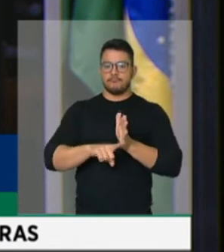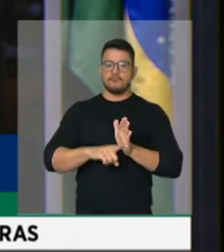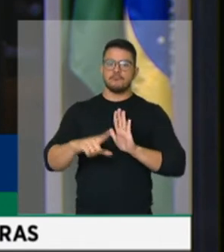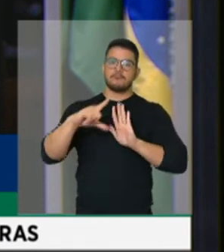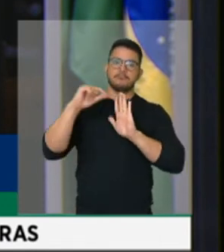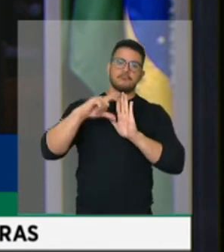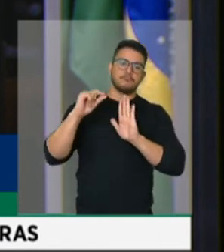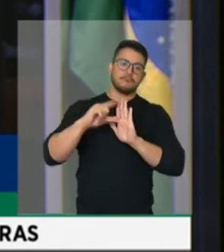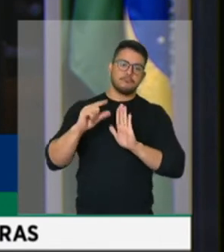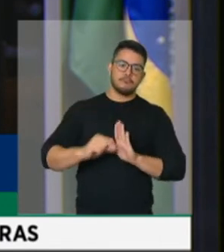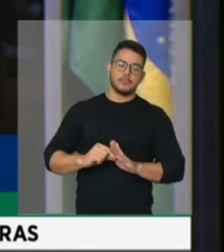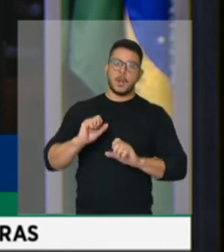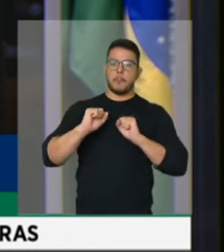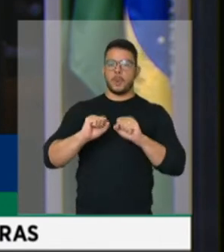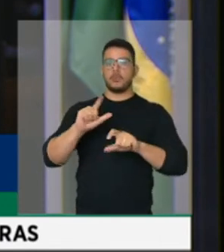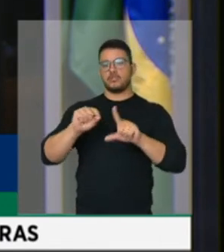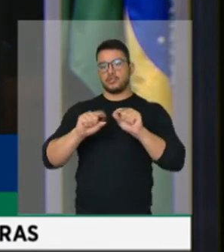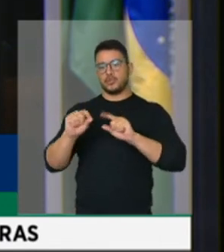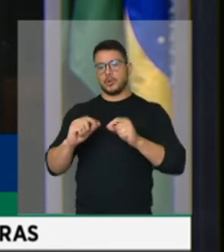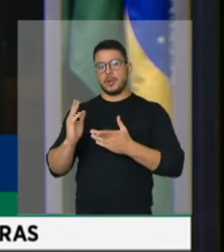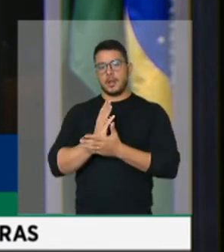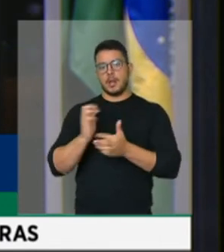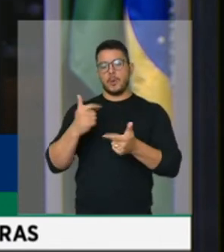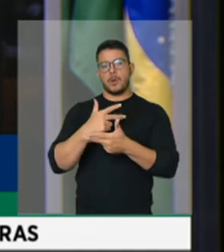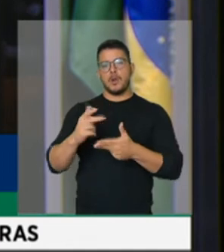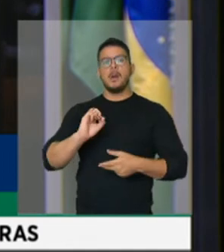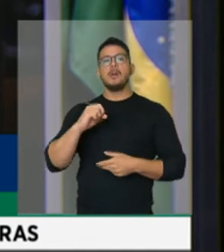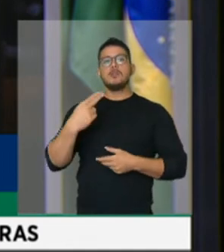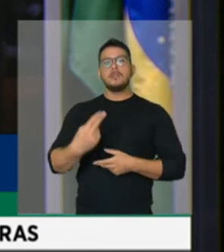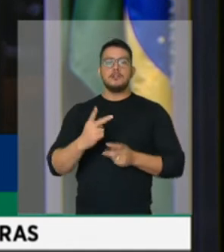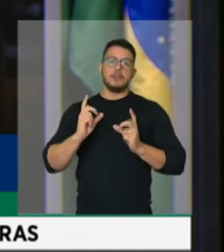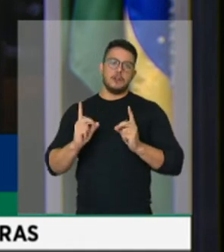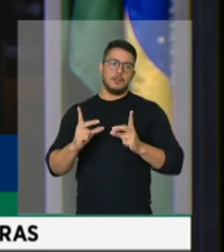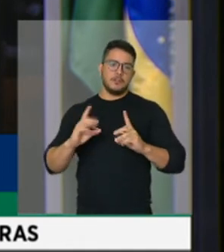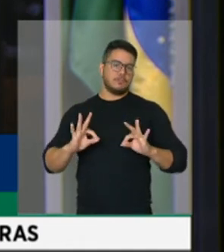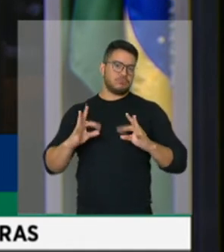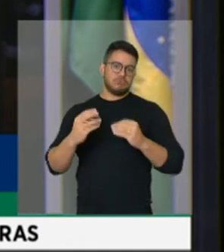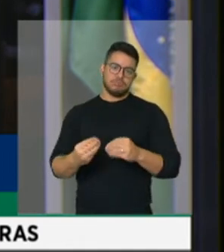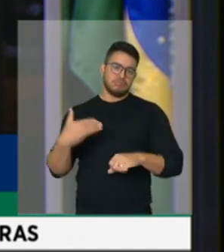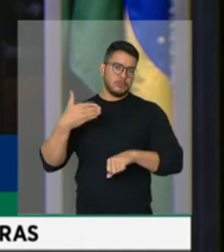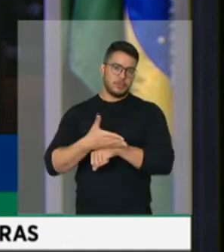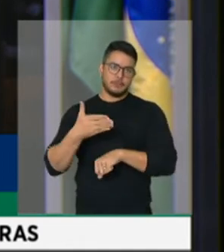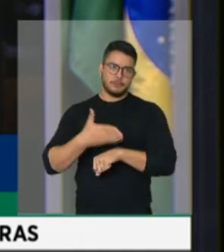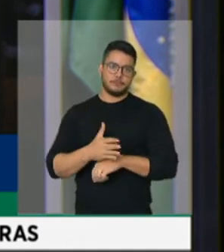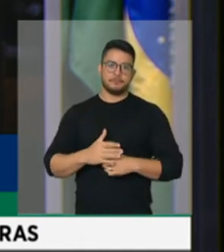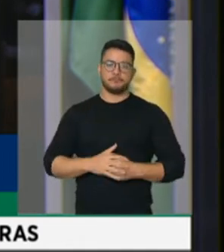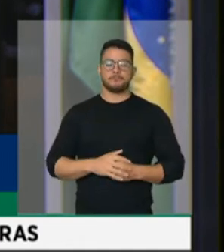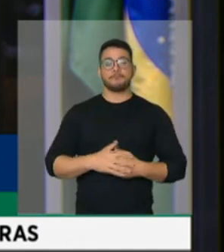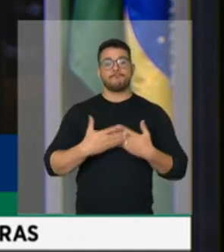PRESENTE ATO APÓS APROVADO O TEXTO LEGAL RESULTADO DA CONVERSÃO DA MEDIDA PROVISÓRIA 1031/21 PODER EXECUTIVO PRINCE DIRÁNOVAS